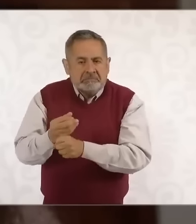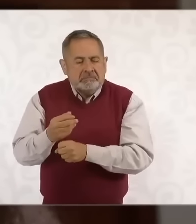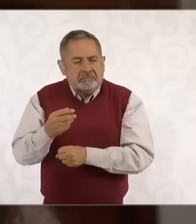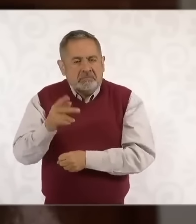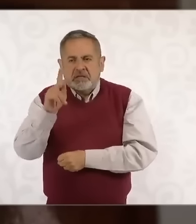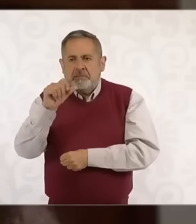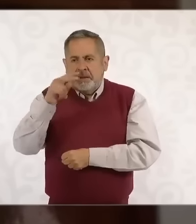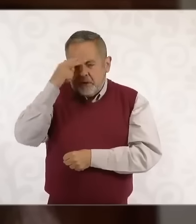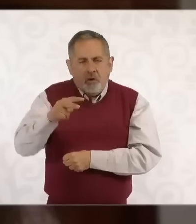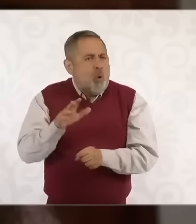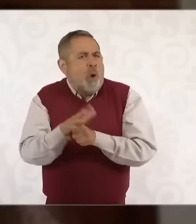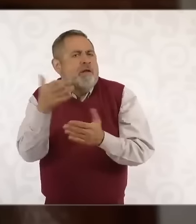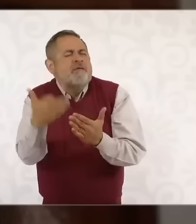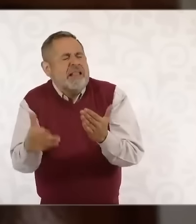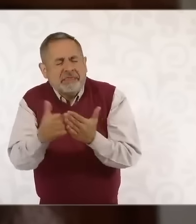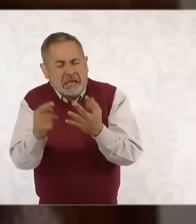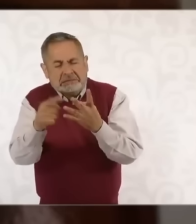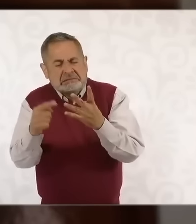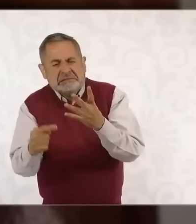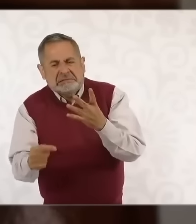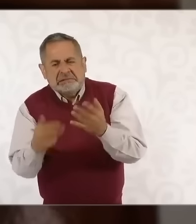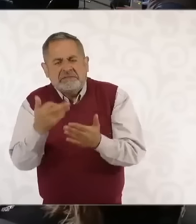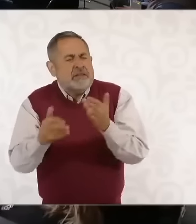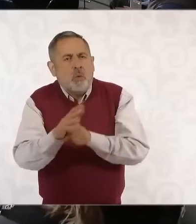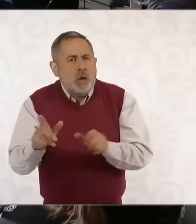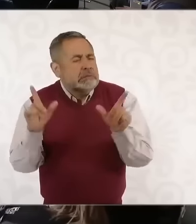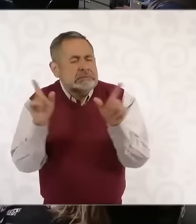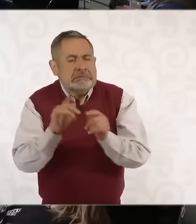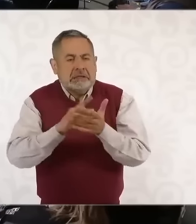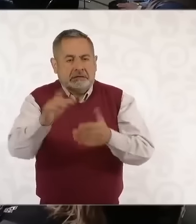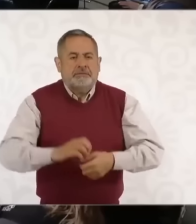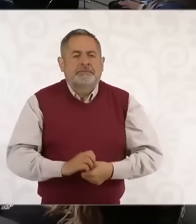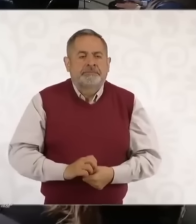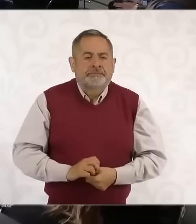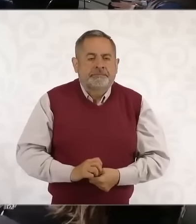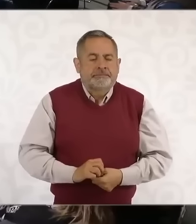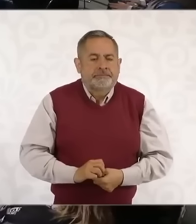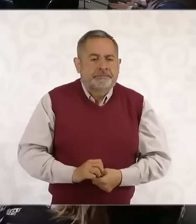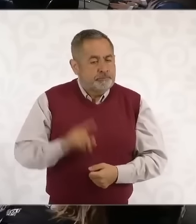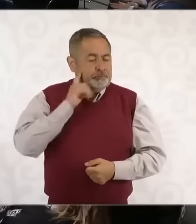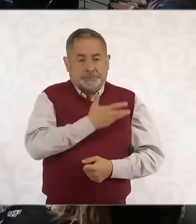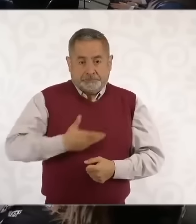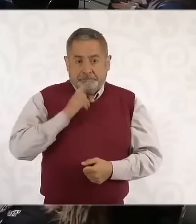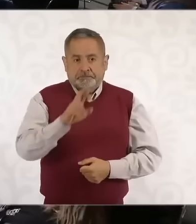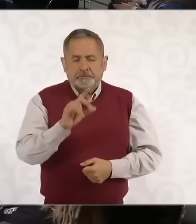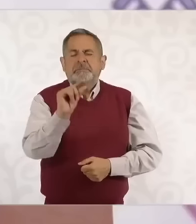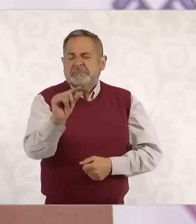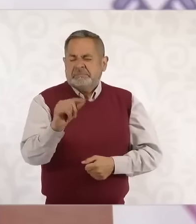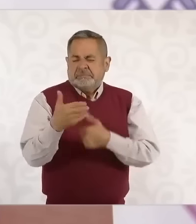hace falta al plan México también, presidenta? Y muchas gracias. ya lo vamos a presentar eh pronto.